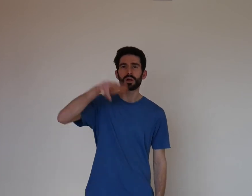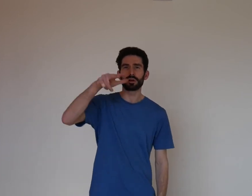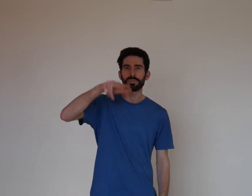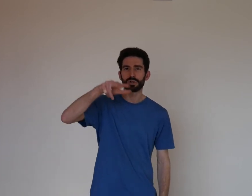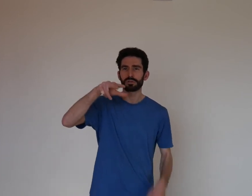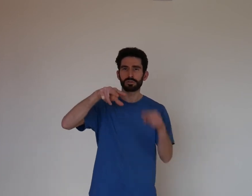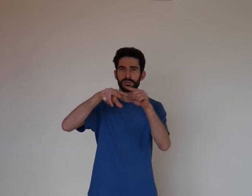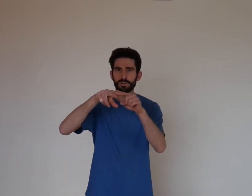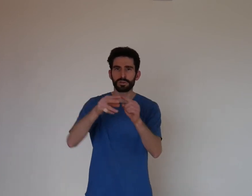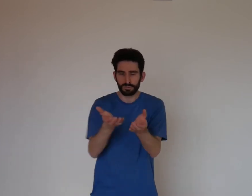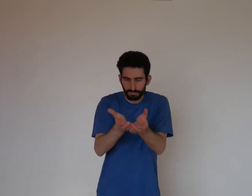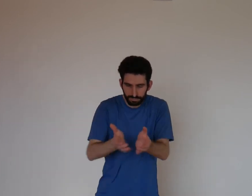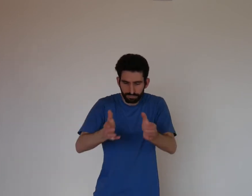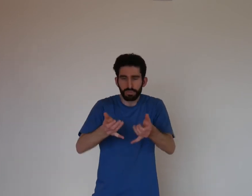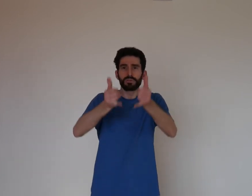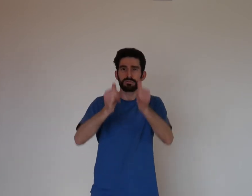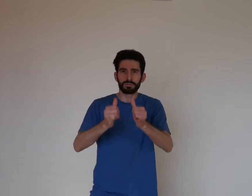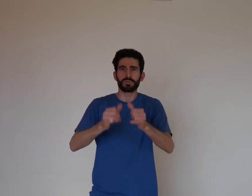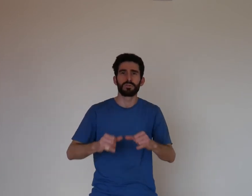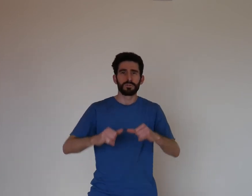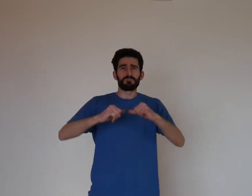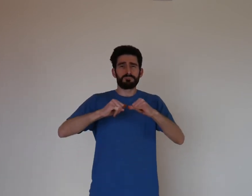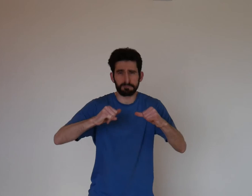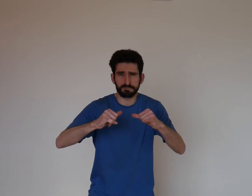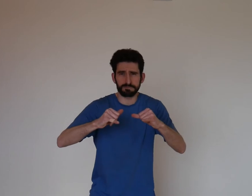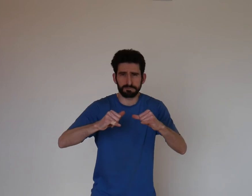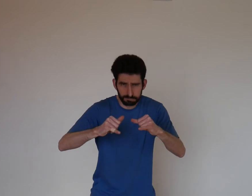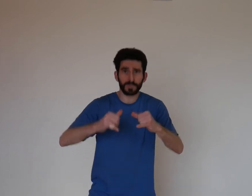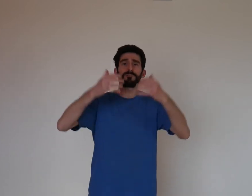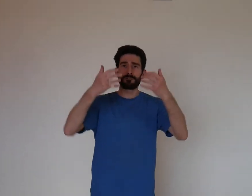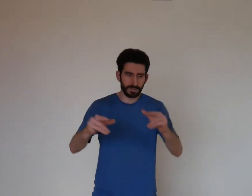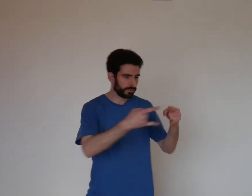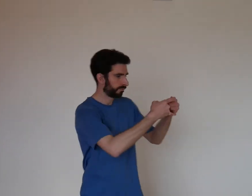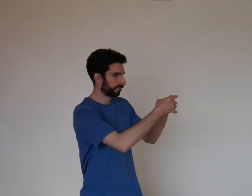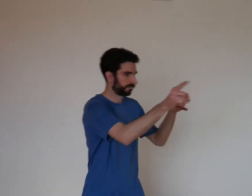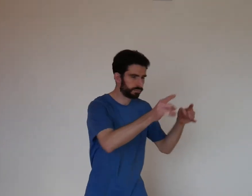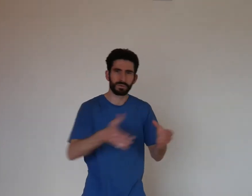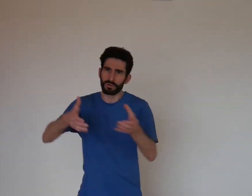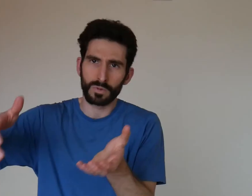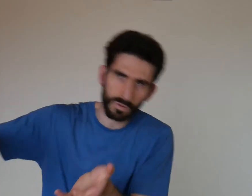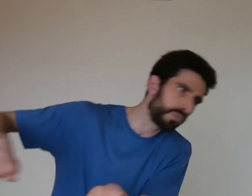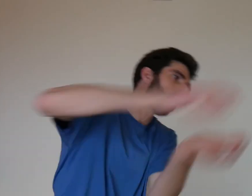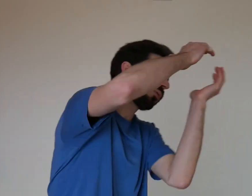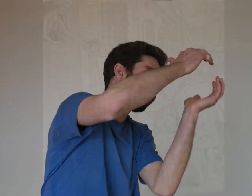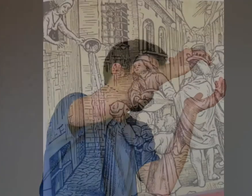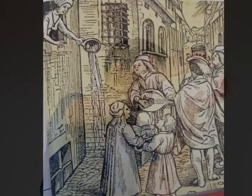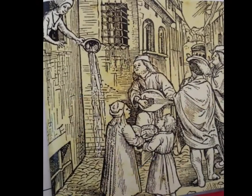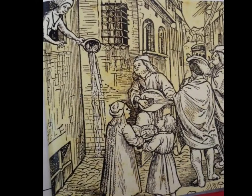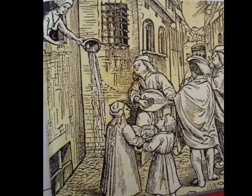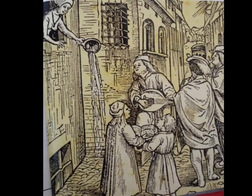Dans les appartements, un pot de chambre servait à se soulager. Une fois fini, le pot de chambre était vidé par la fenêtre.